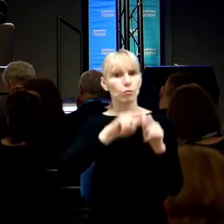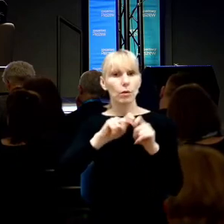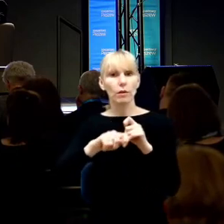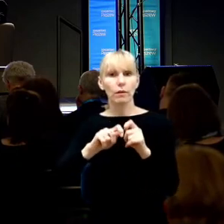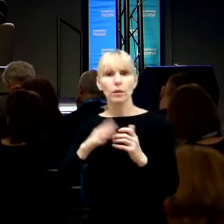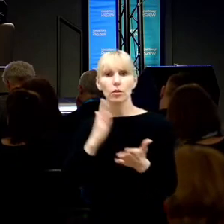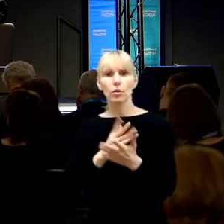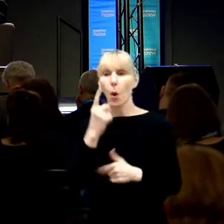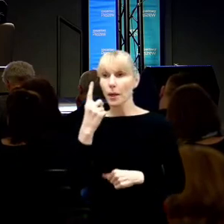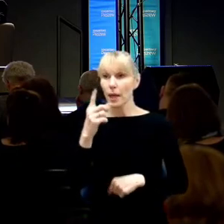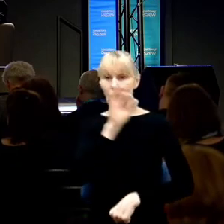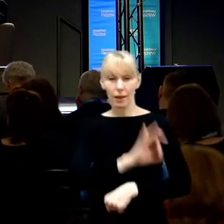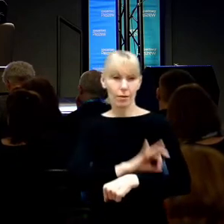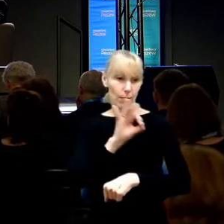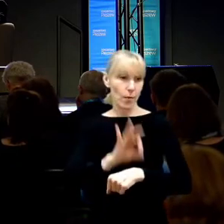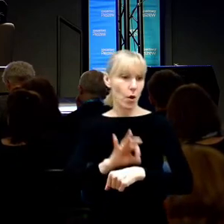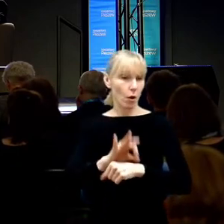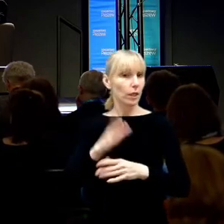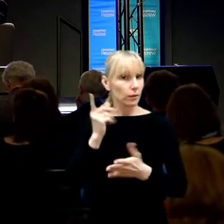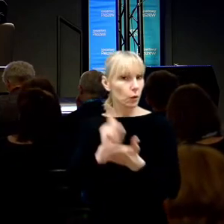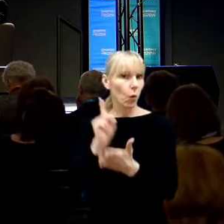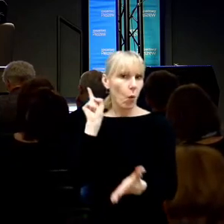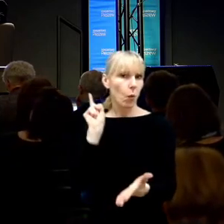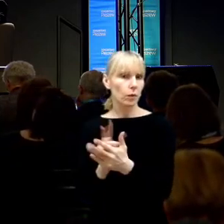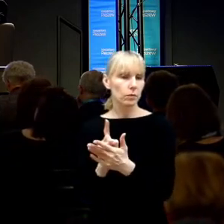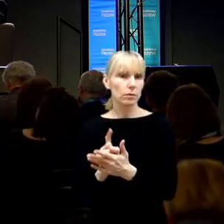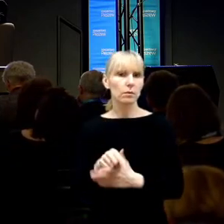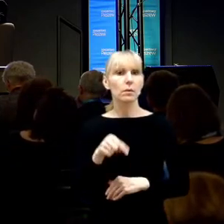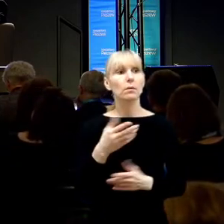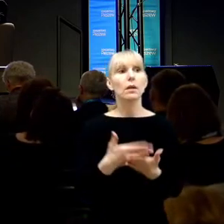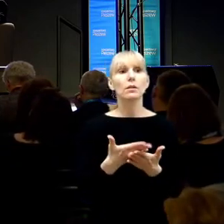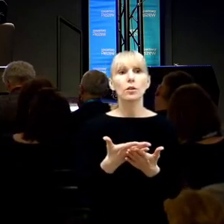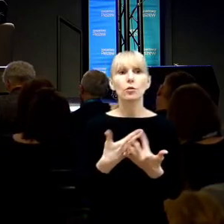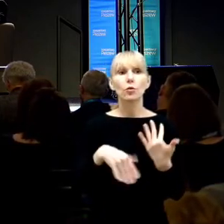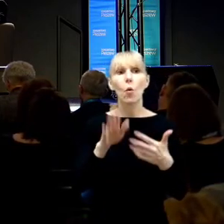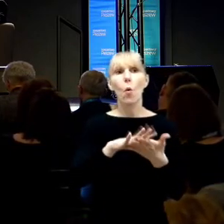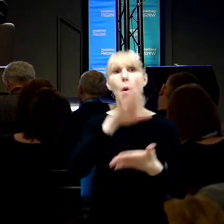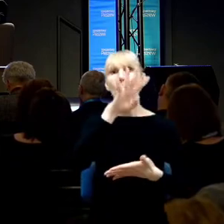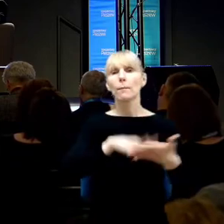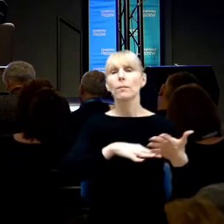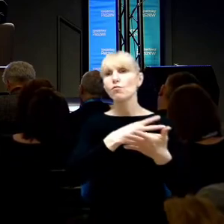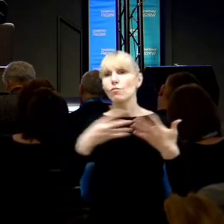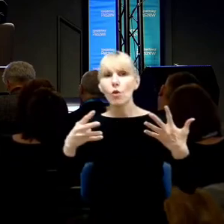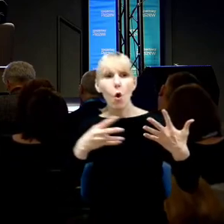i jest to właśnie związane z tą strukturą kosztową. Dlaczego? Dlatego, że mówimy o pewnej dostępności cenowej